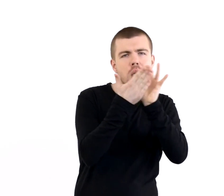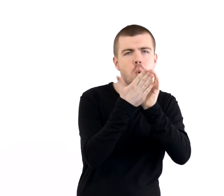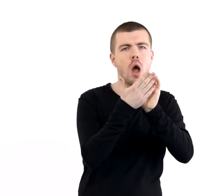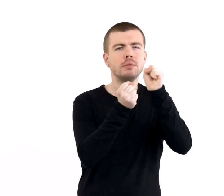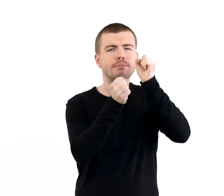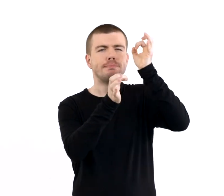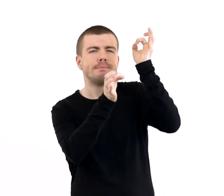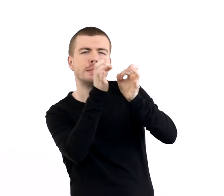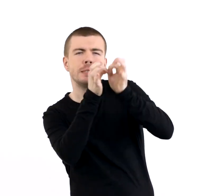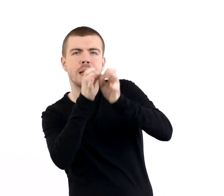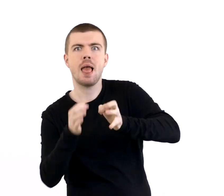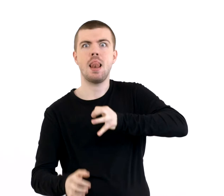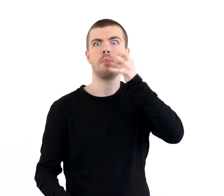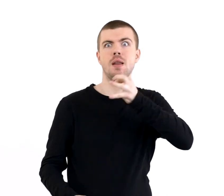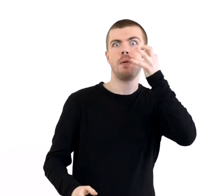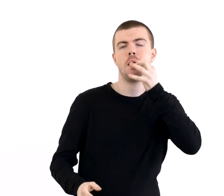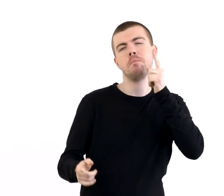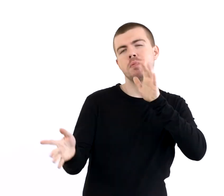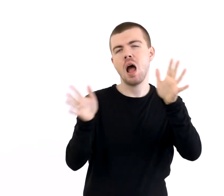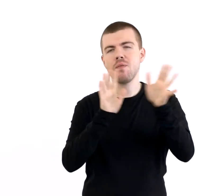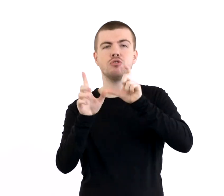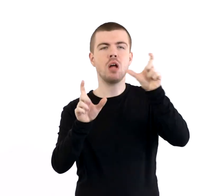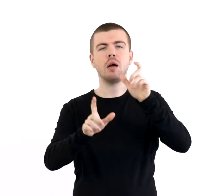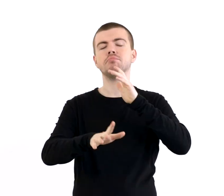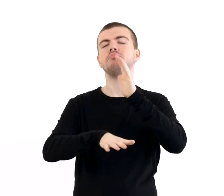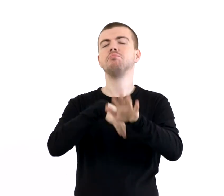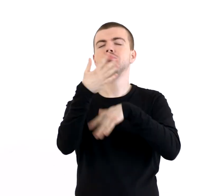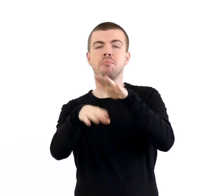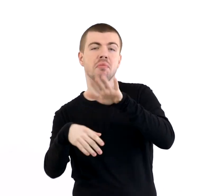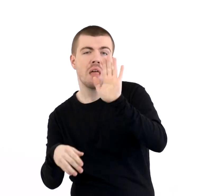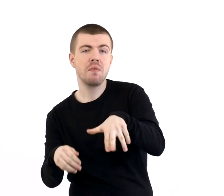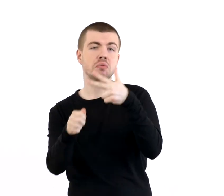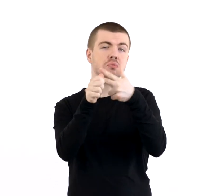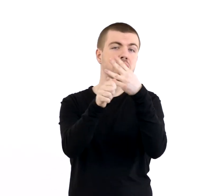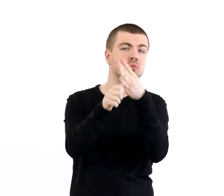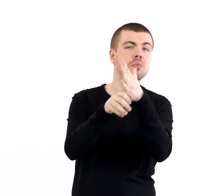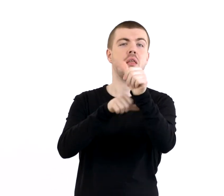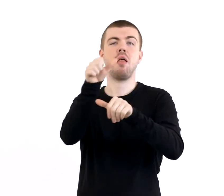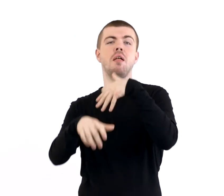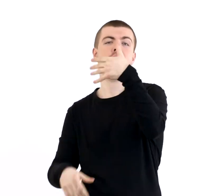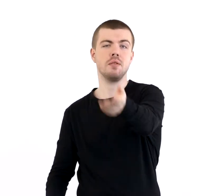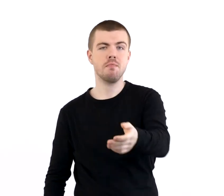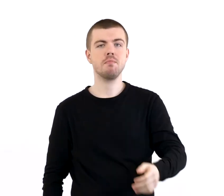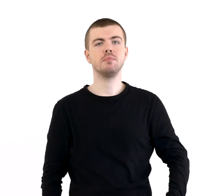Poszczególne rysunki stopniowo doskonalone powstawały prawdopodobnie w dużych odstępach czasu (nawet dziesiątek lat).